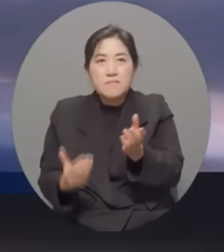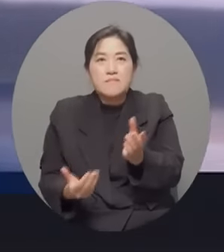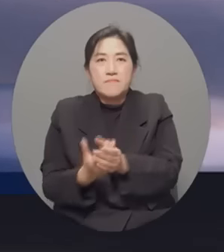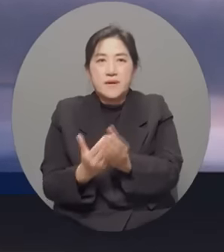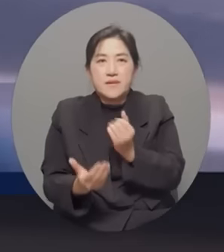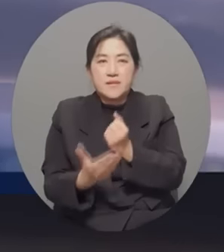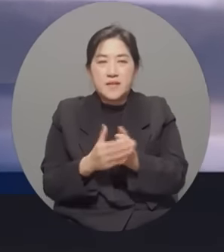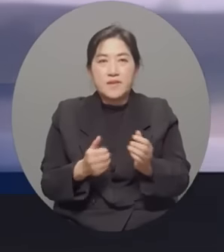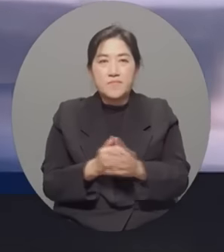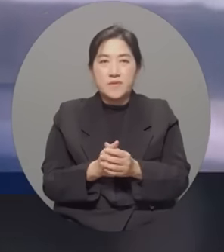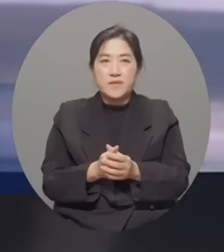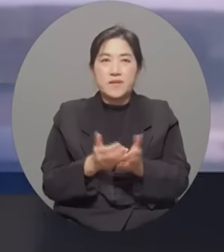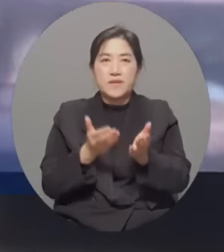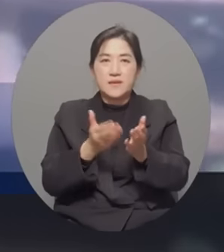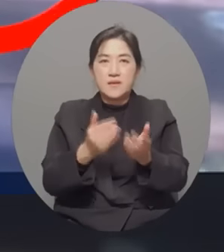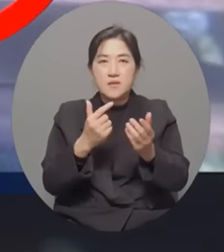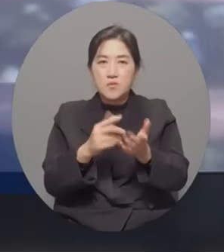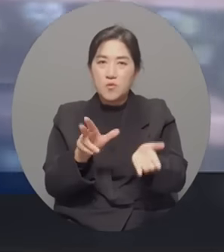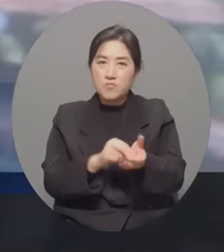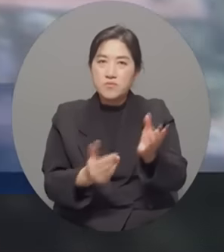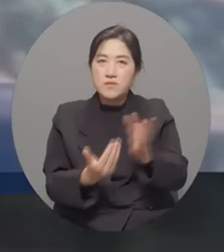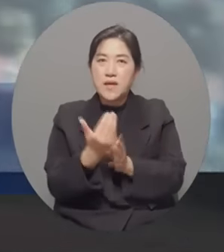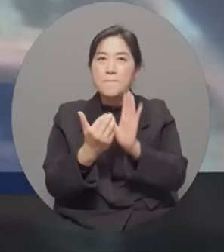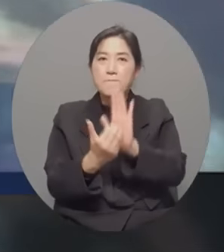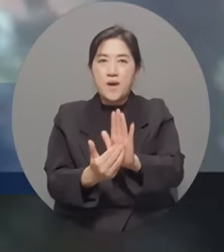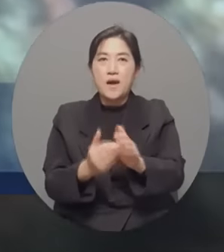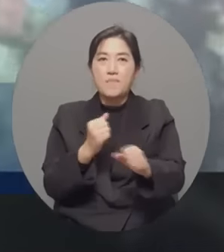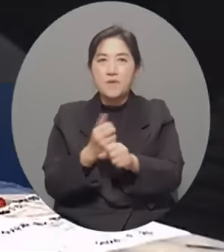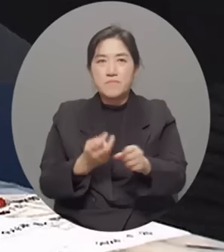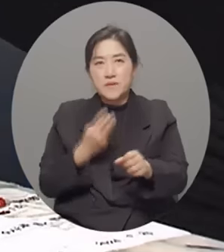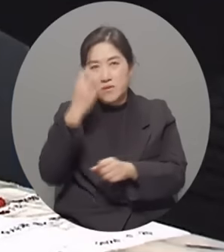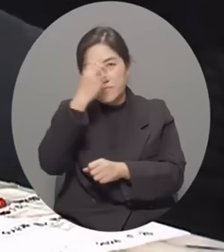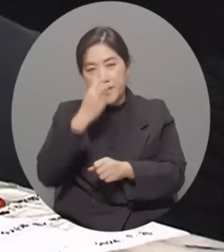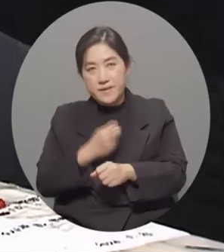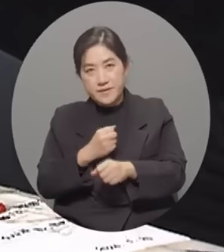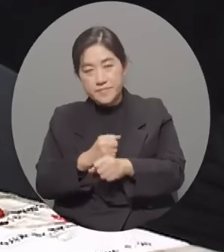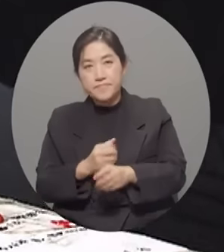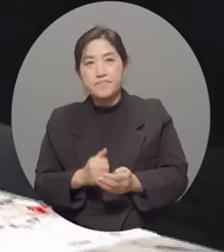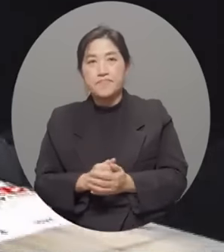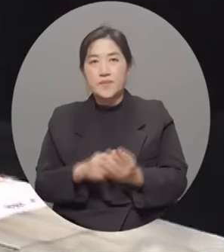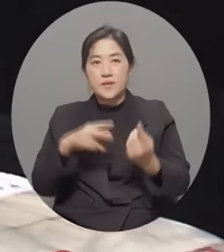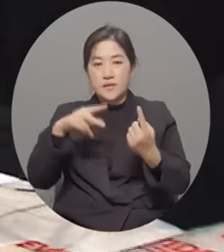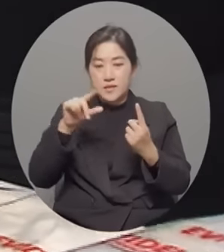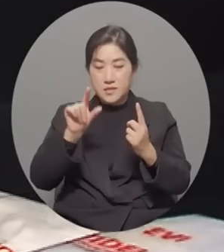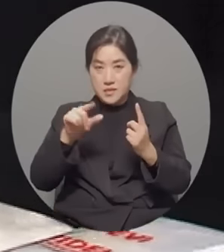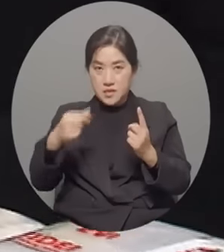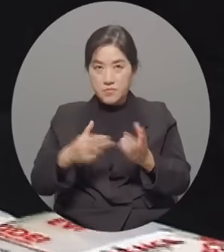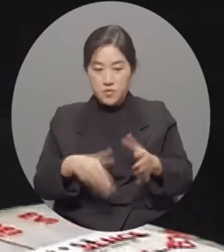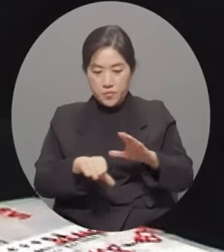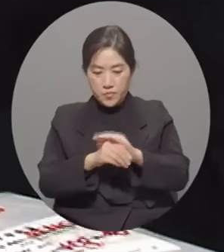브라질에서 출항하는 화물선에서 코카인 밀수출 사례가 자주 발생함에 따라 선주사에서 유사 사례 예방 목적으로 선저 검사를.